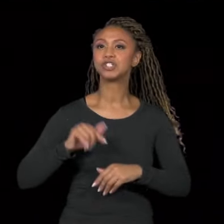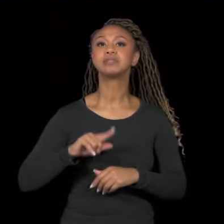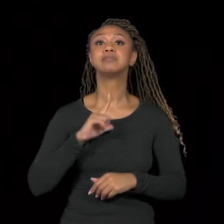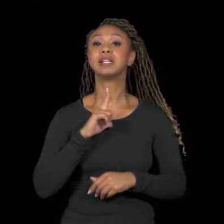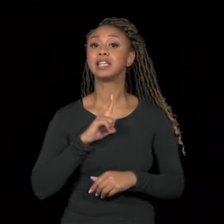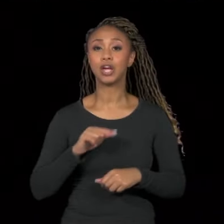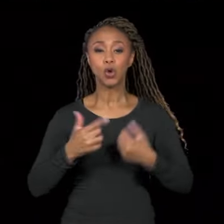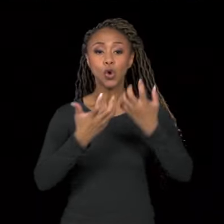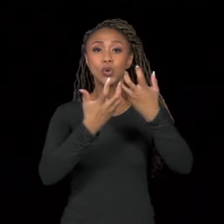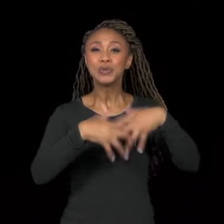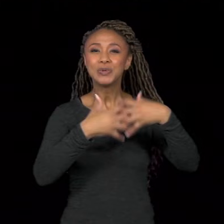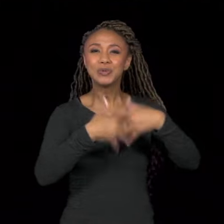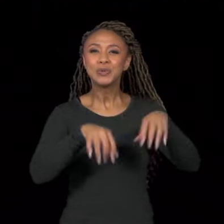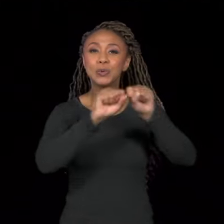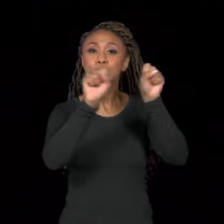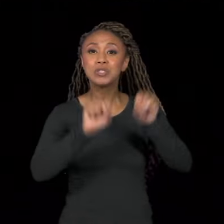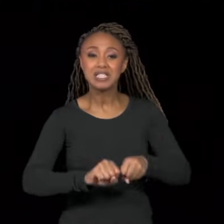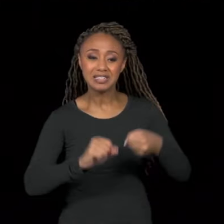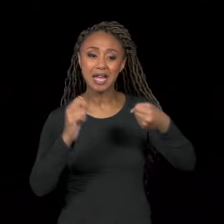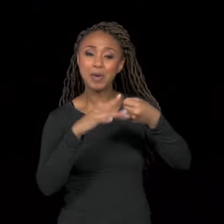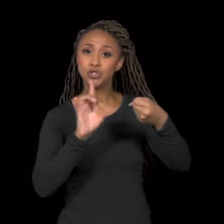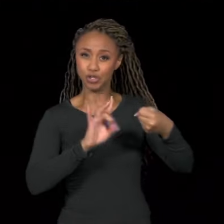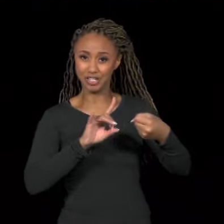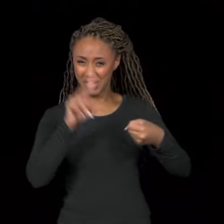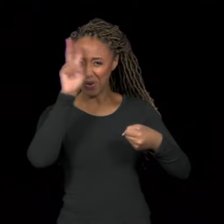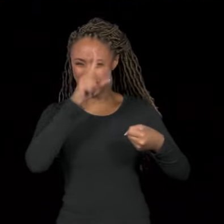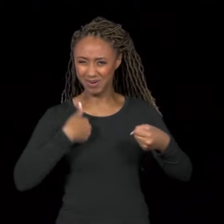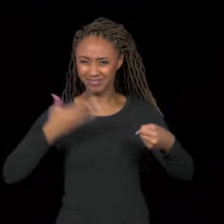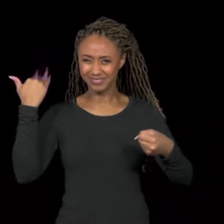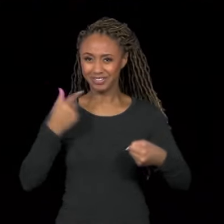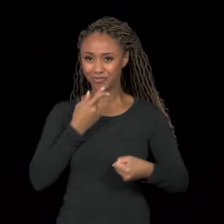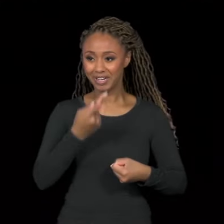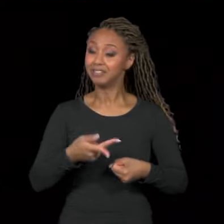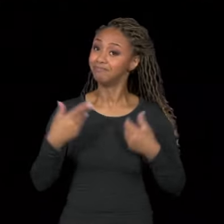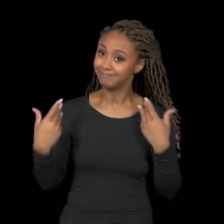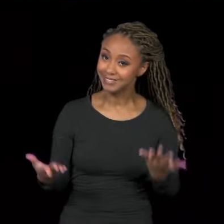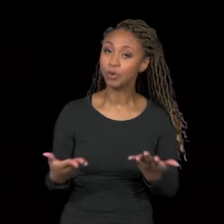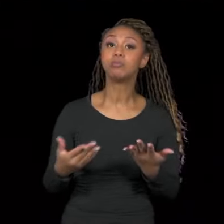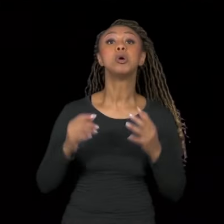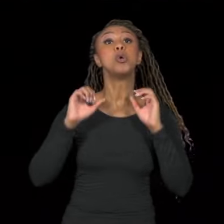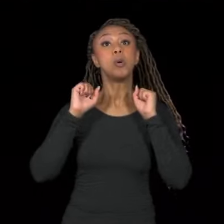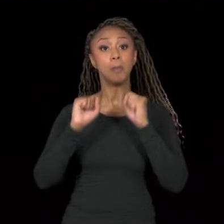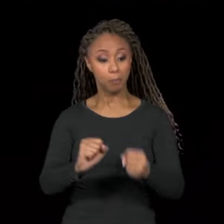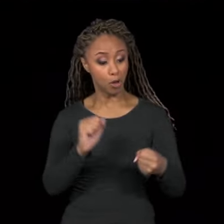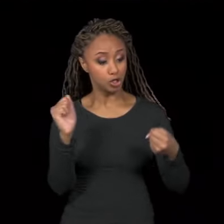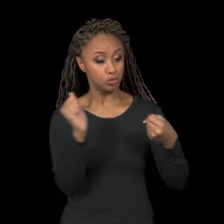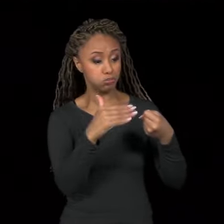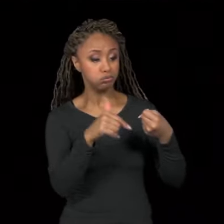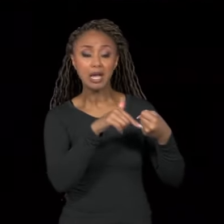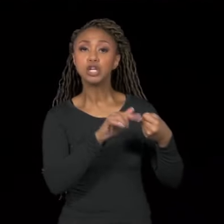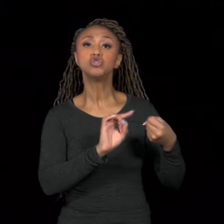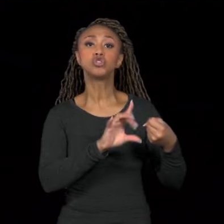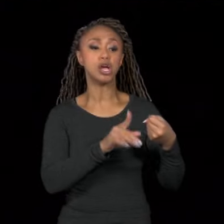GERENCIADOR DE BANCO DE DADOS? ESSAS RESTRIÇÕES ELAS PODEM SER IMPOSTAS AO BANCO DE DADOS E O BANCO DE DADOS VAI CUIDAR DISSO PRA GENTE, PARA